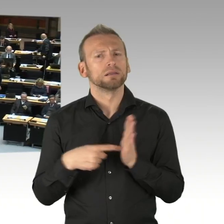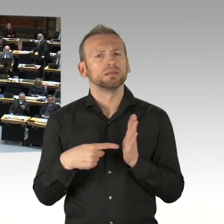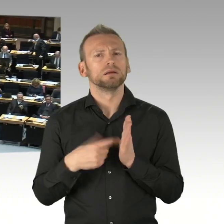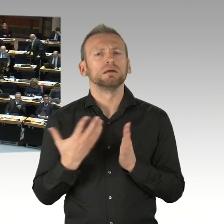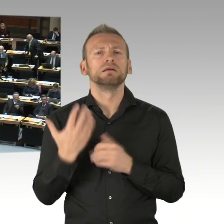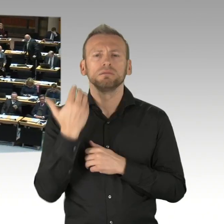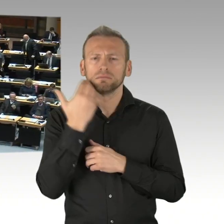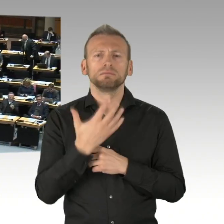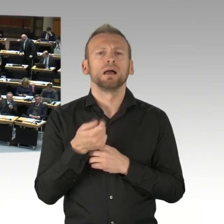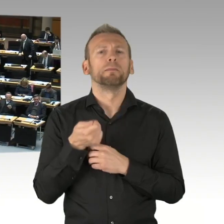Bitte schön, Frau Senatorin.